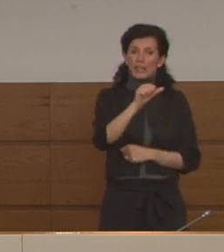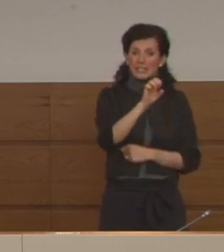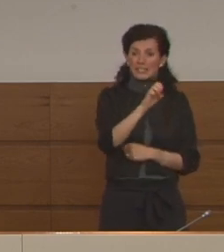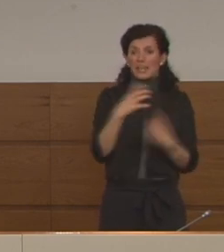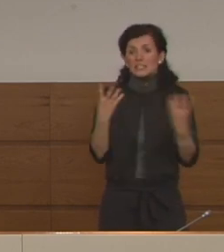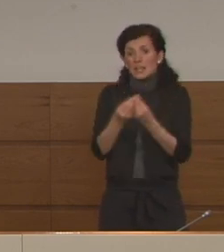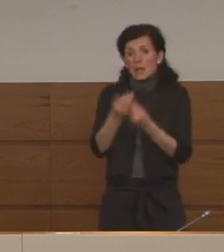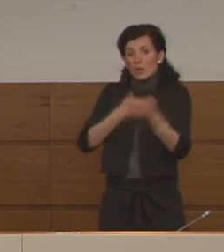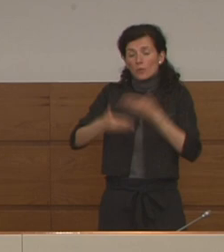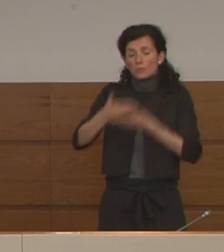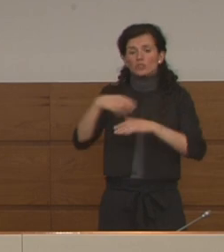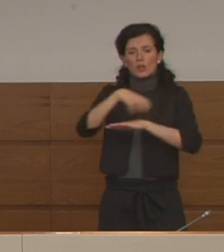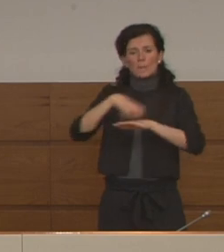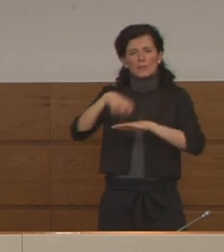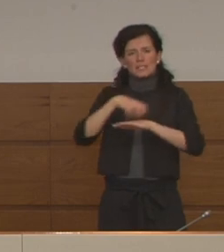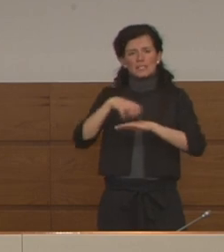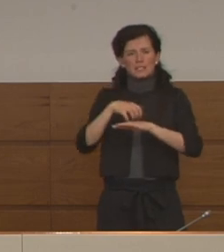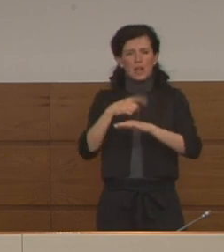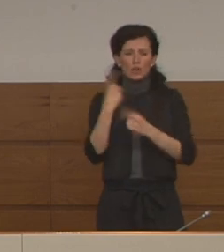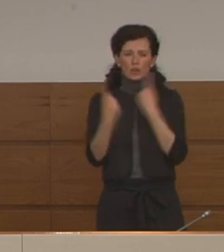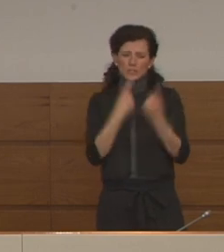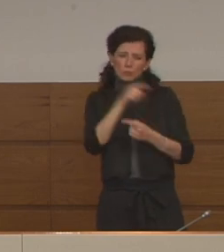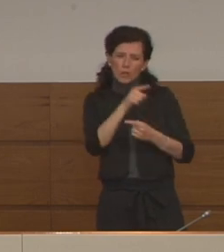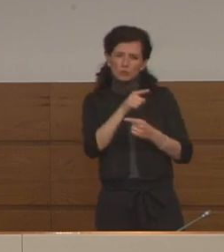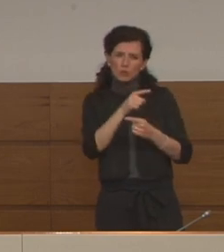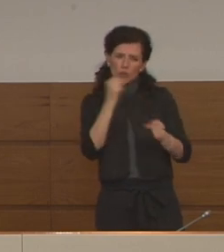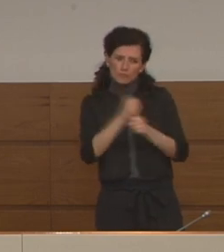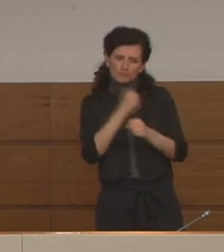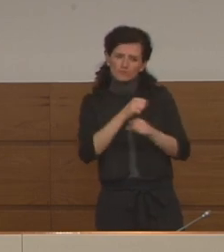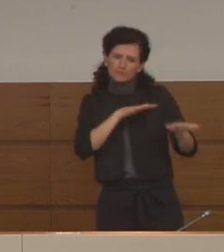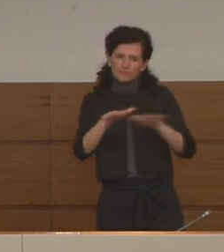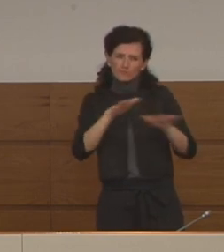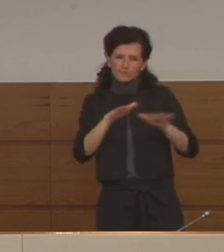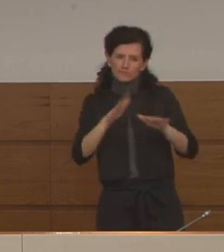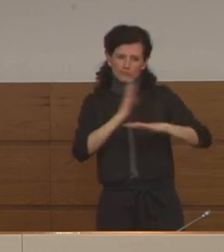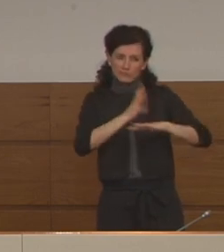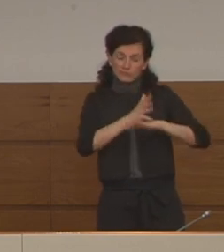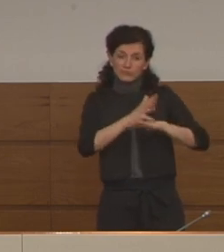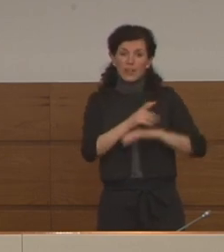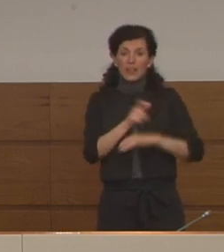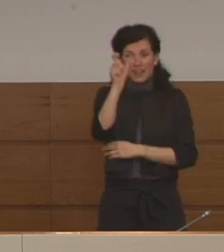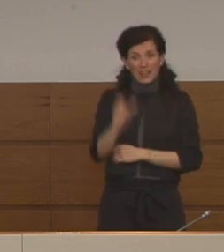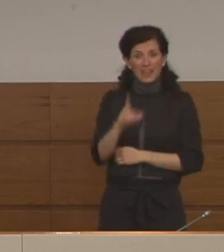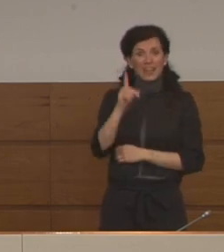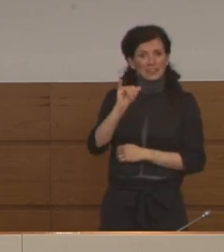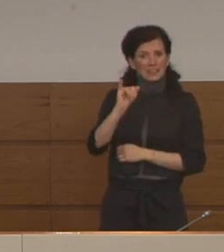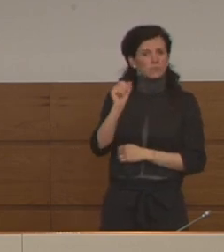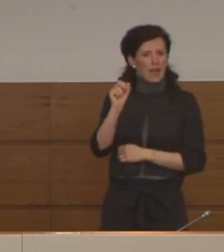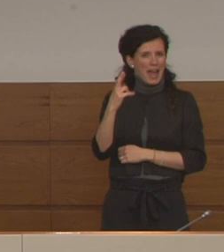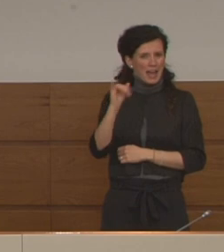di questo aspetto. Il Soggetto Attuatore sta lavorando per individuare